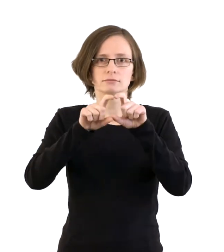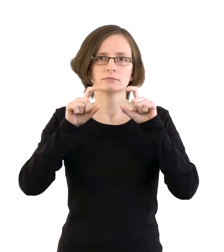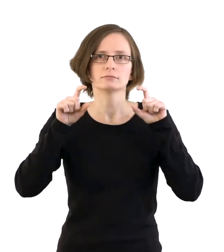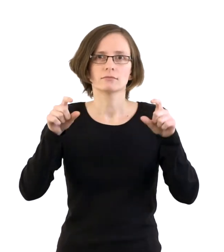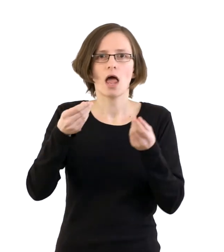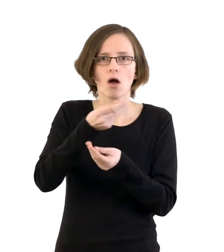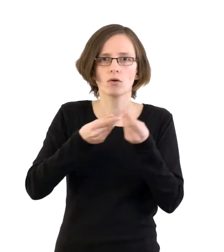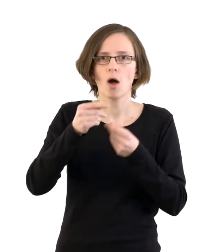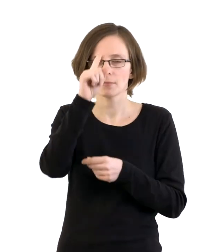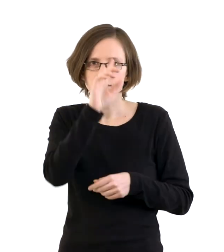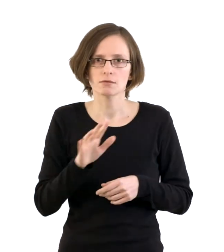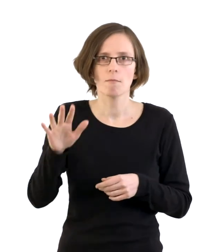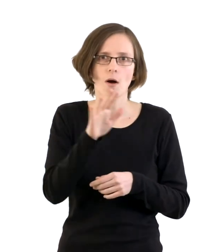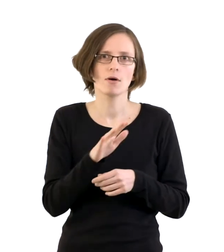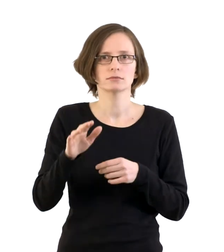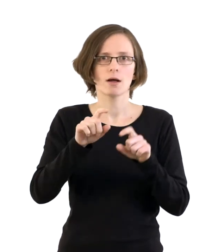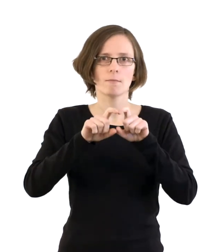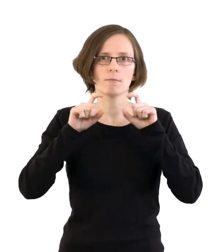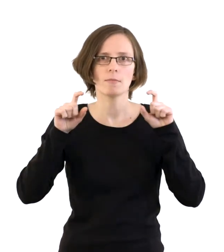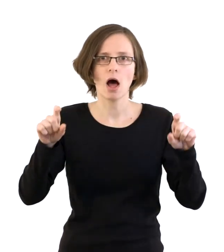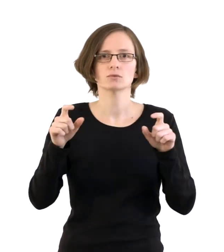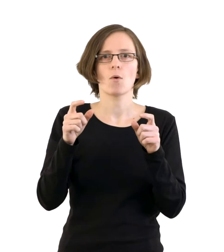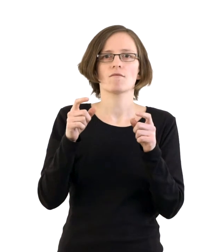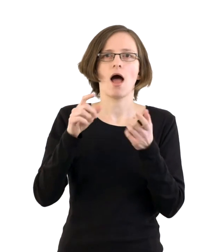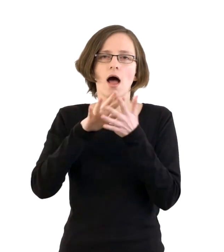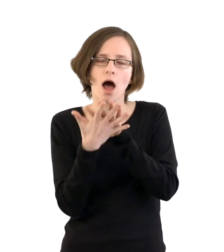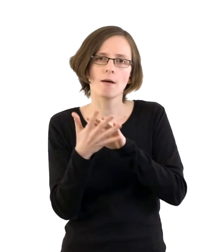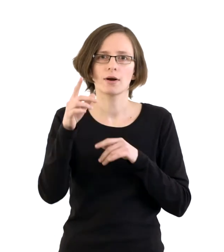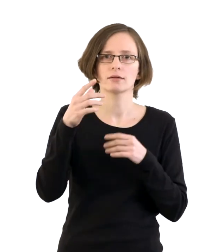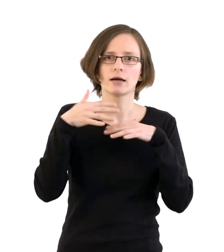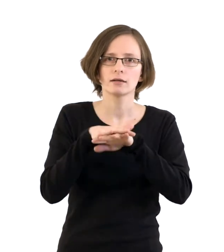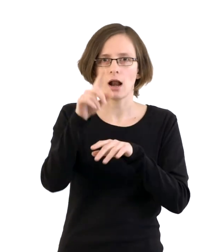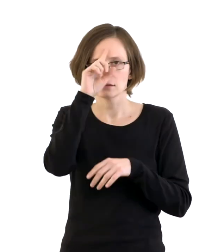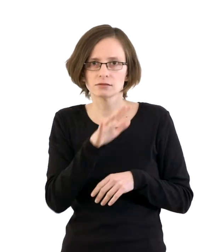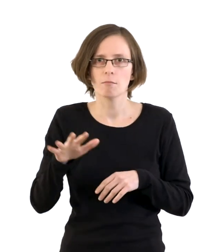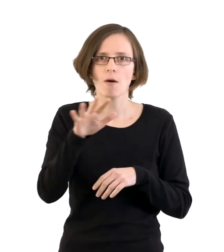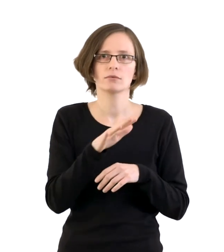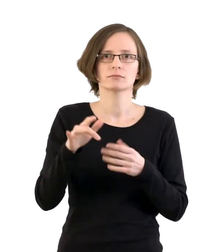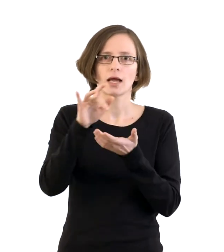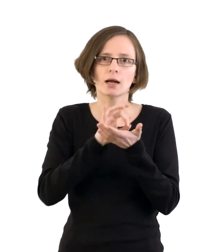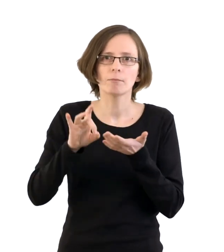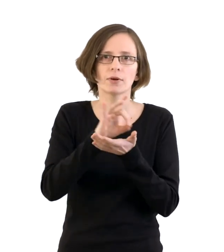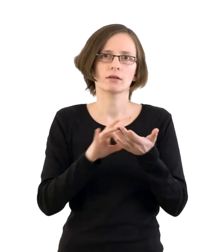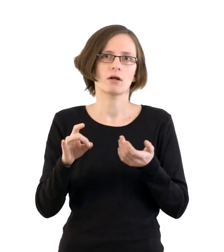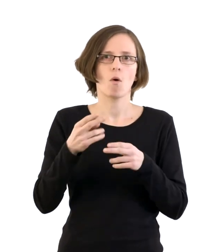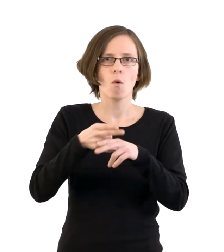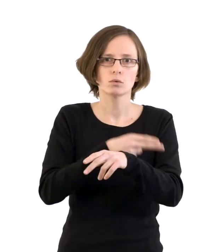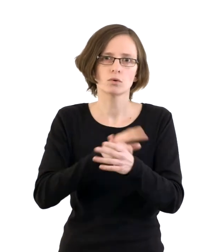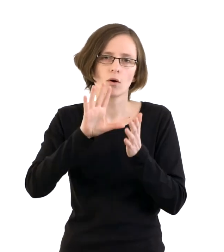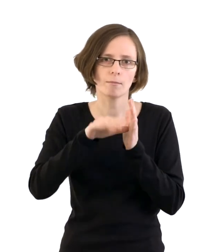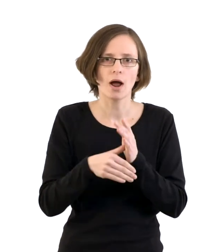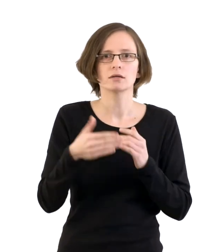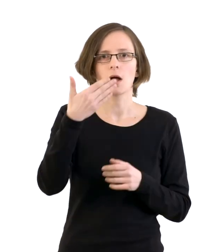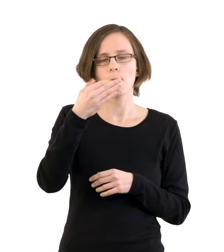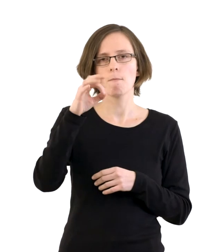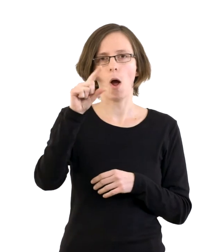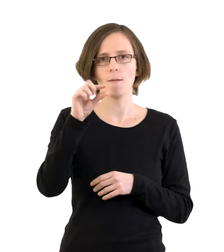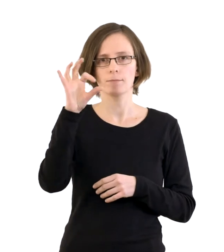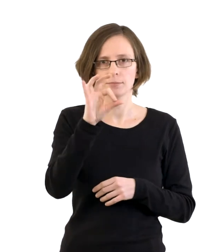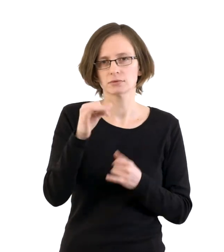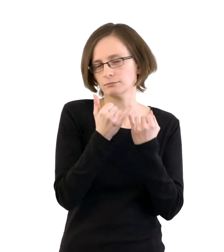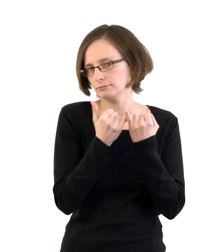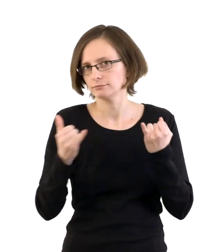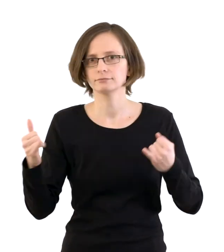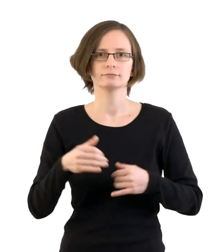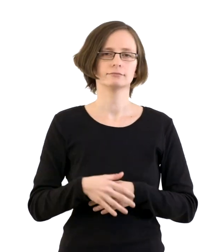podmioty ekonomii społecznej, placówki rehabilitacji i integracji społecznej, gminy, urzędy miasta, powiaty itp.